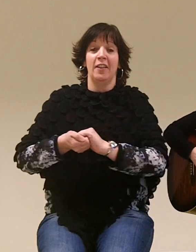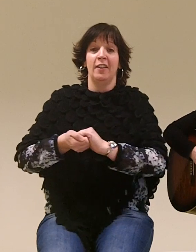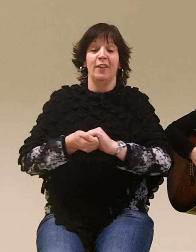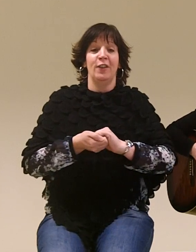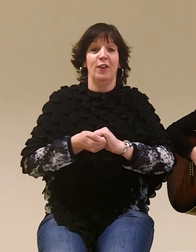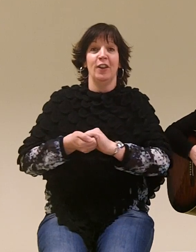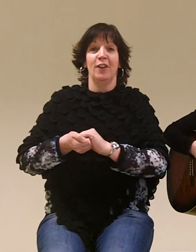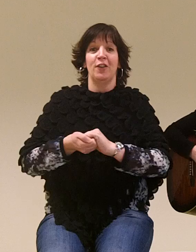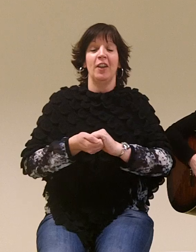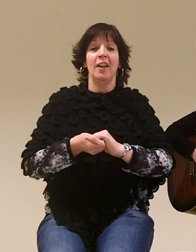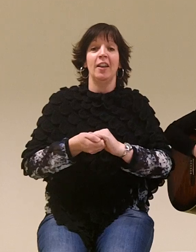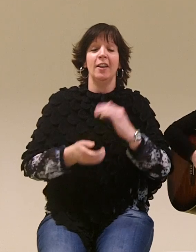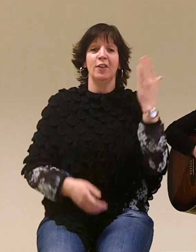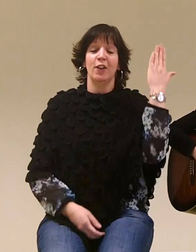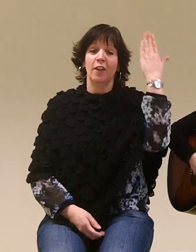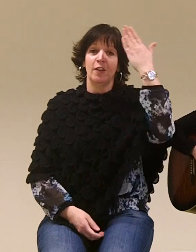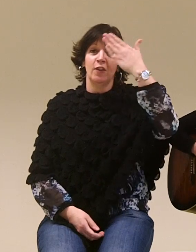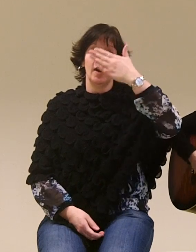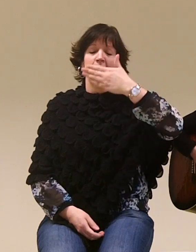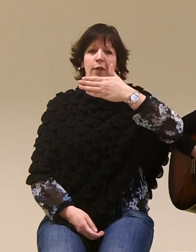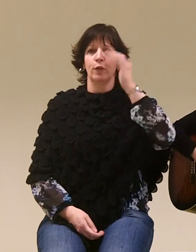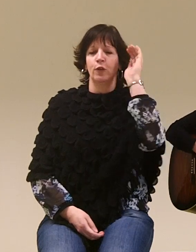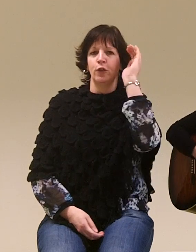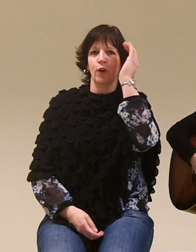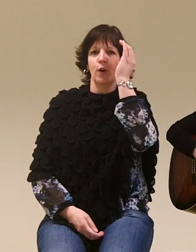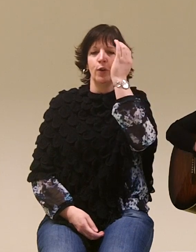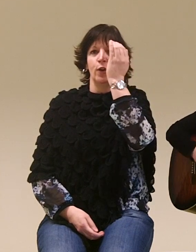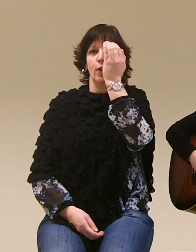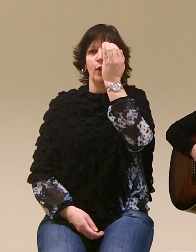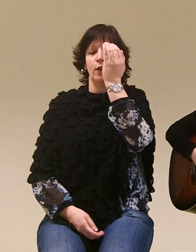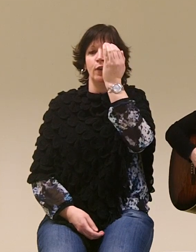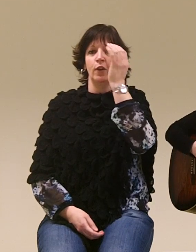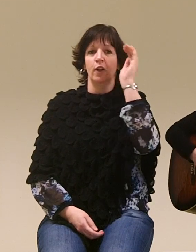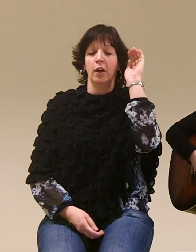's winters is het 's avonds zo donker